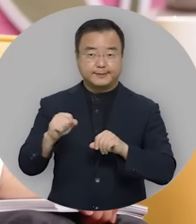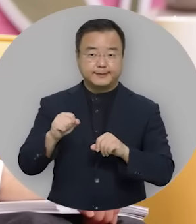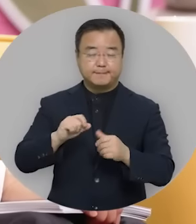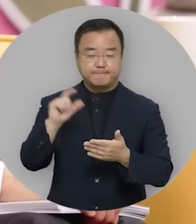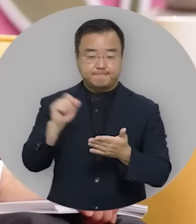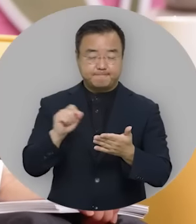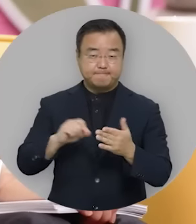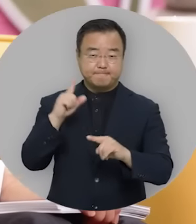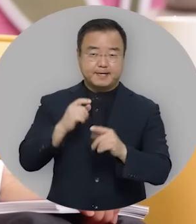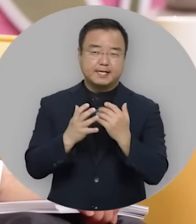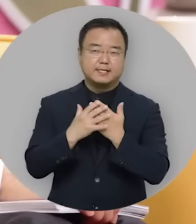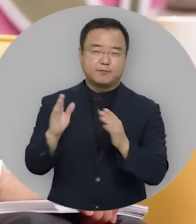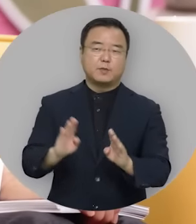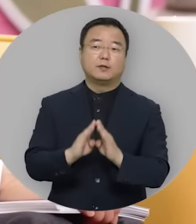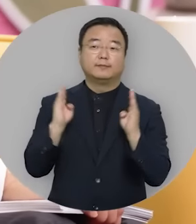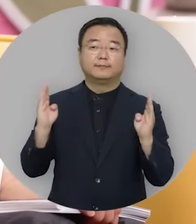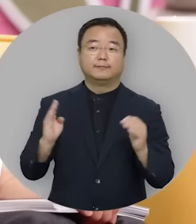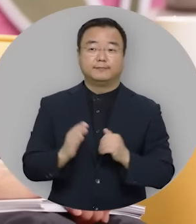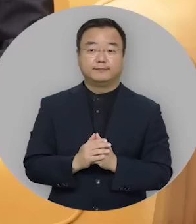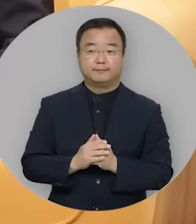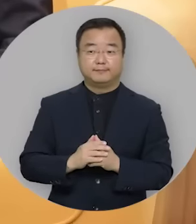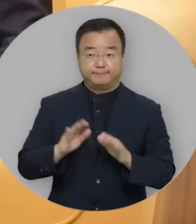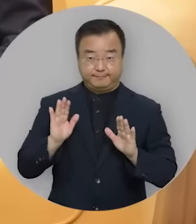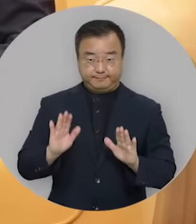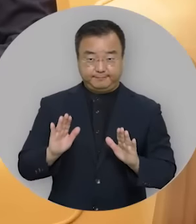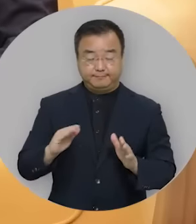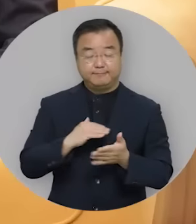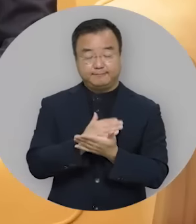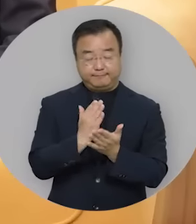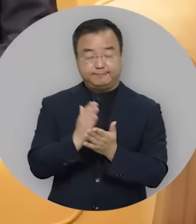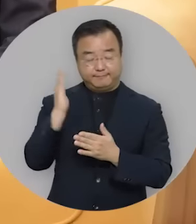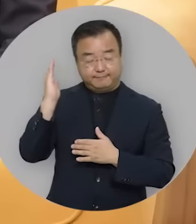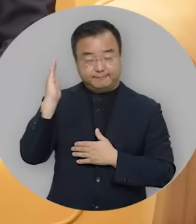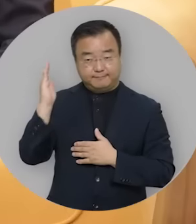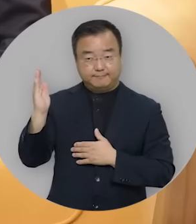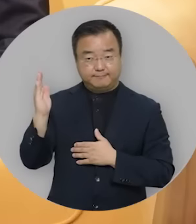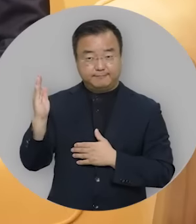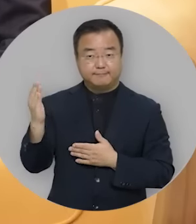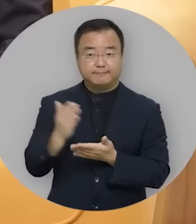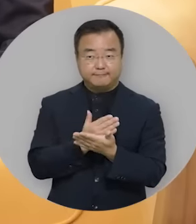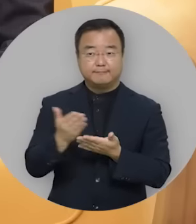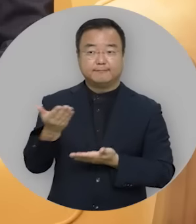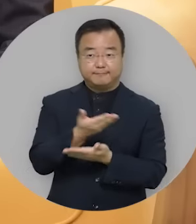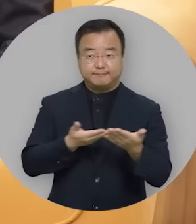백일장도 개최하고 있습니다. 오늘 다양한 이야기들을 나눠봤는데